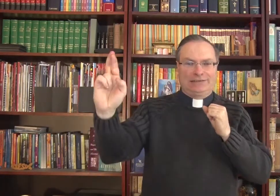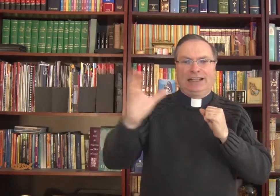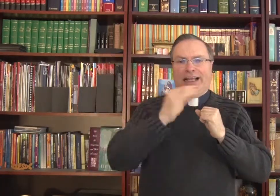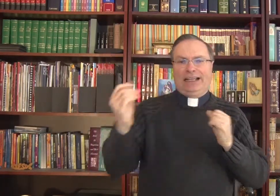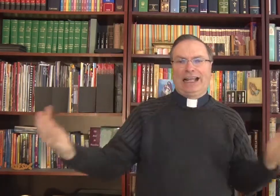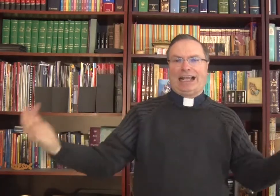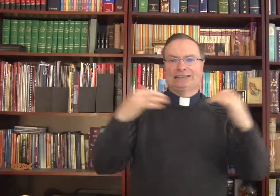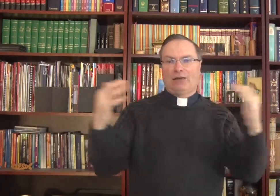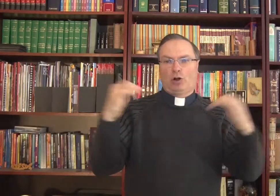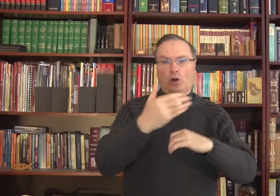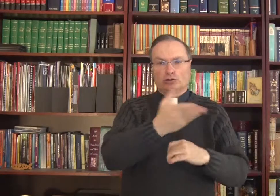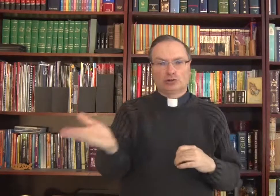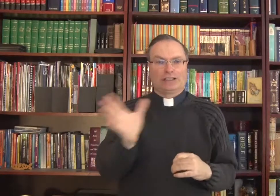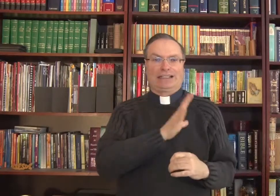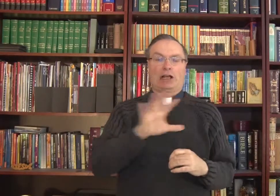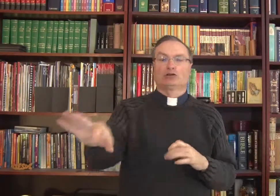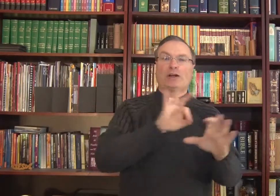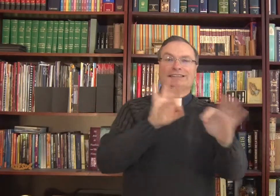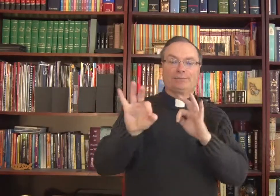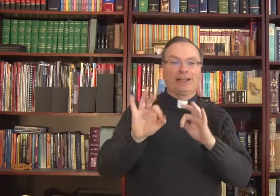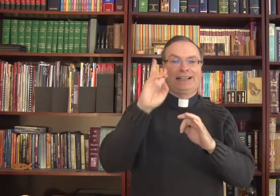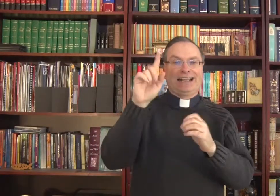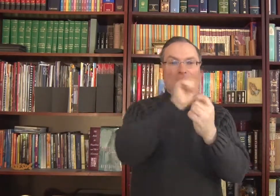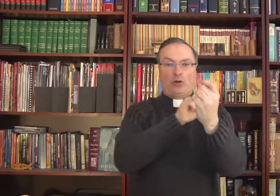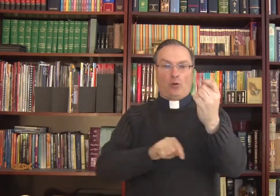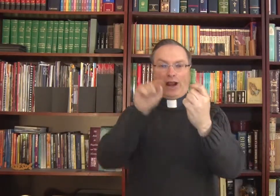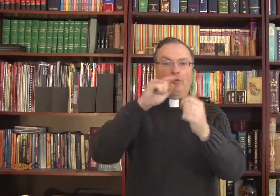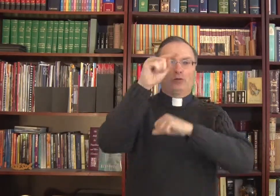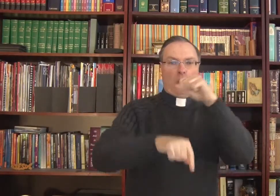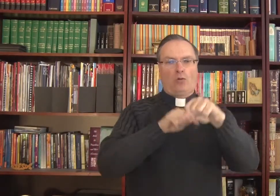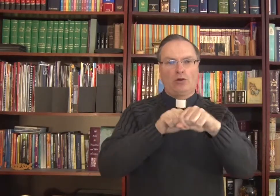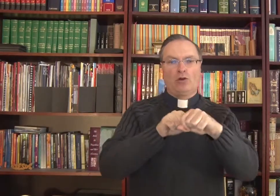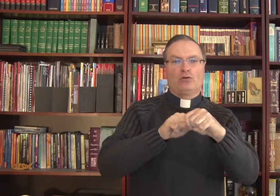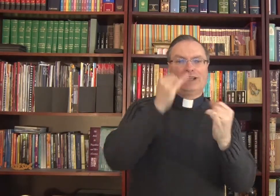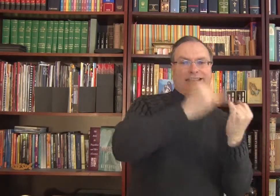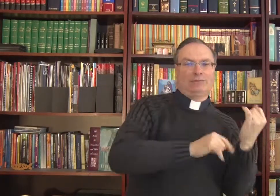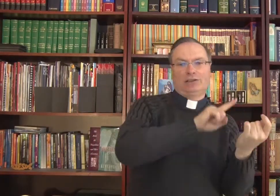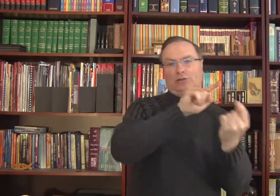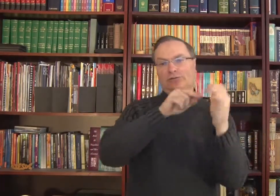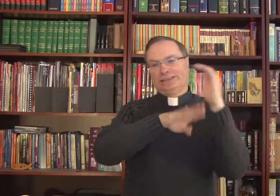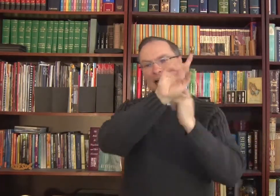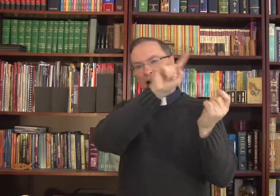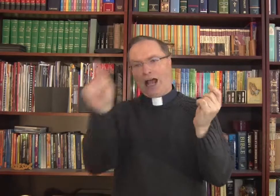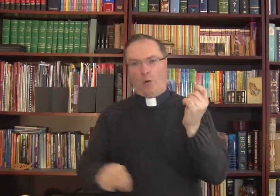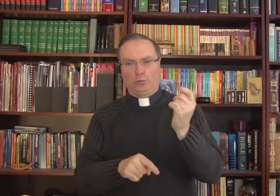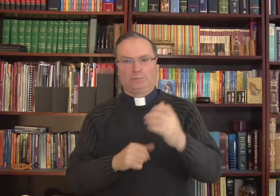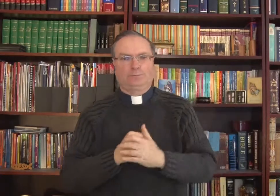et ils rassembleront ceux qu'il a choisis des quatre coins du monde, d'une extrémité du ciel à l'autre.»